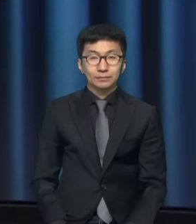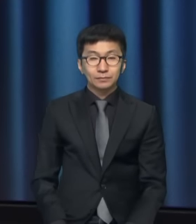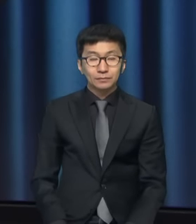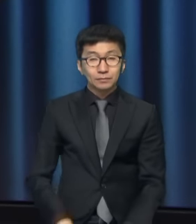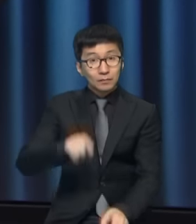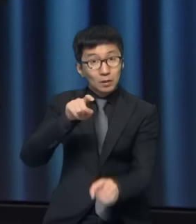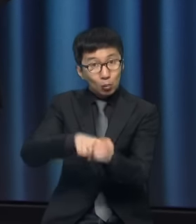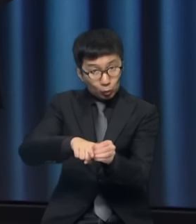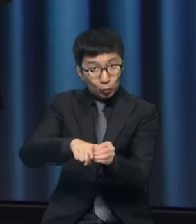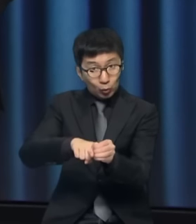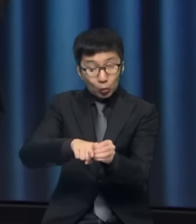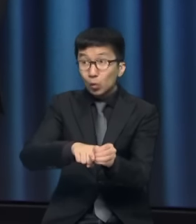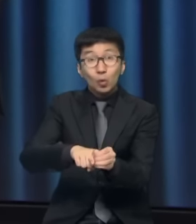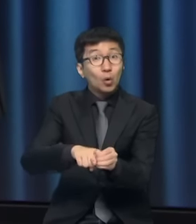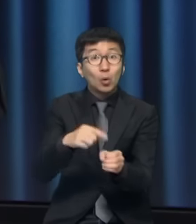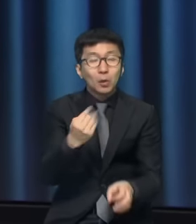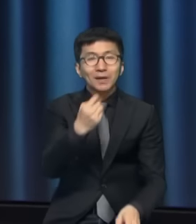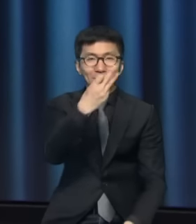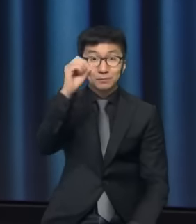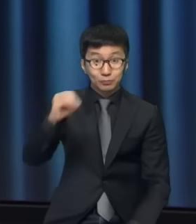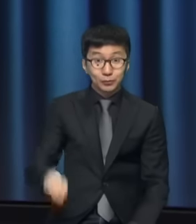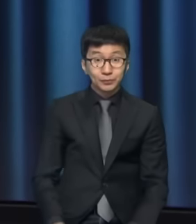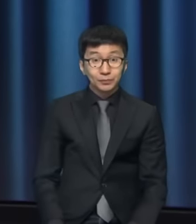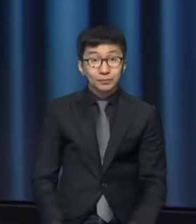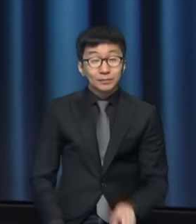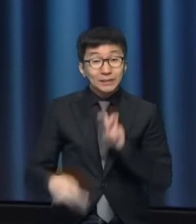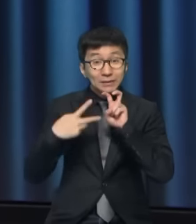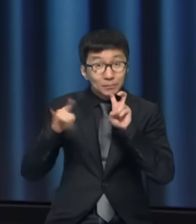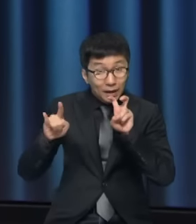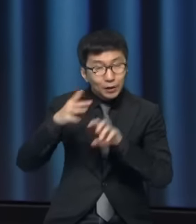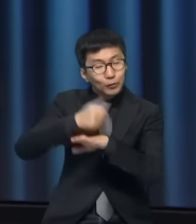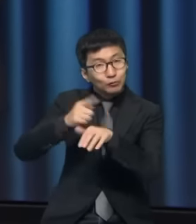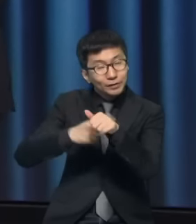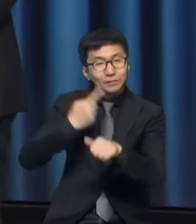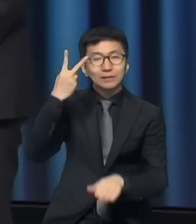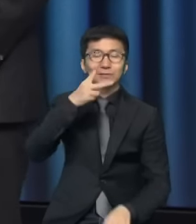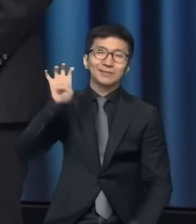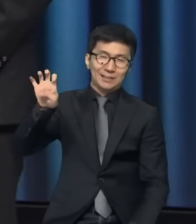목표 연금 보험료율 13%에는 20대는 2040년에야 도달하지만 50대는 2028년이면